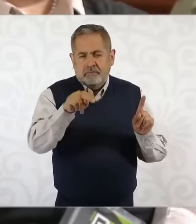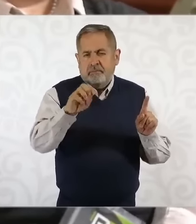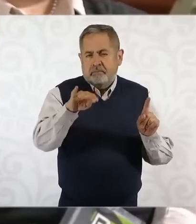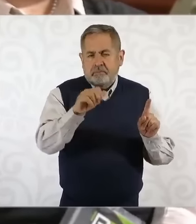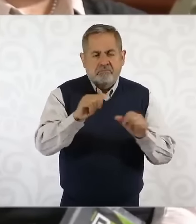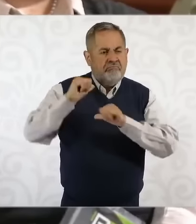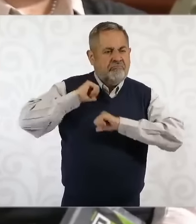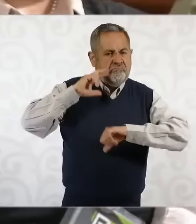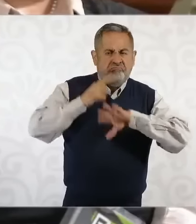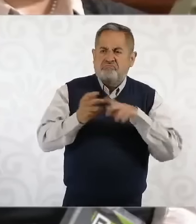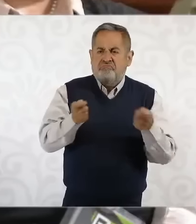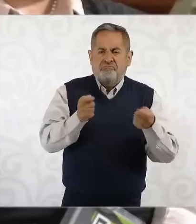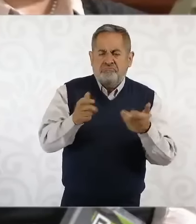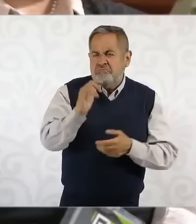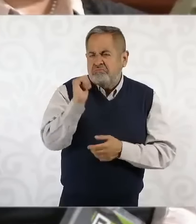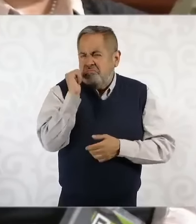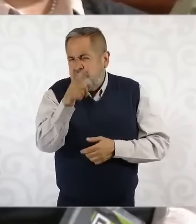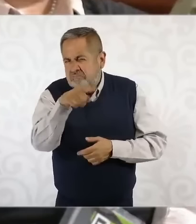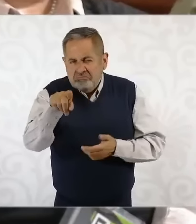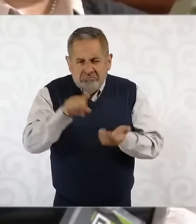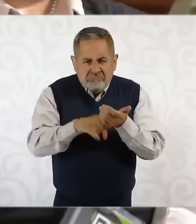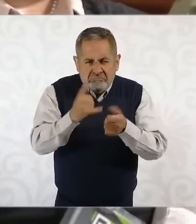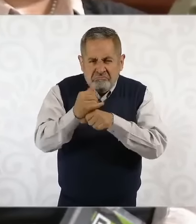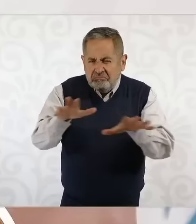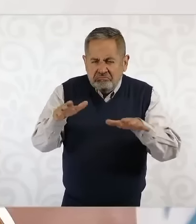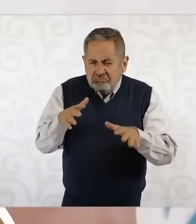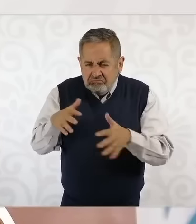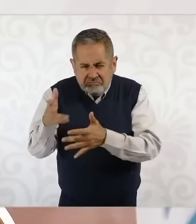de este cártel. ¿Qué papel tendría de acuerdo a la información que tiene el gabinete? definitivamente